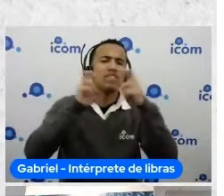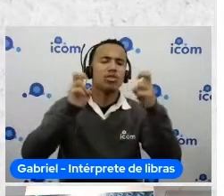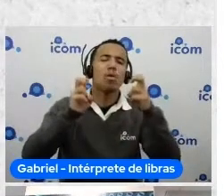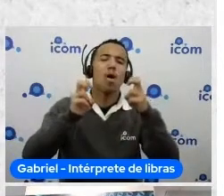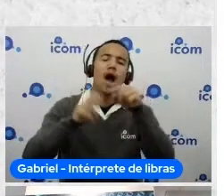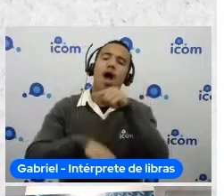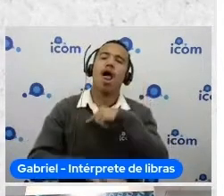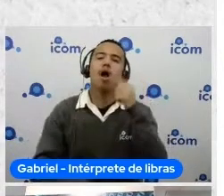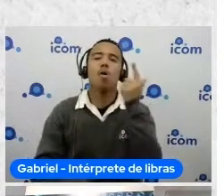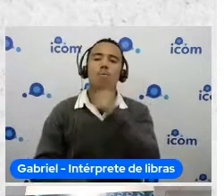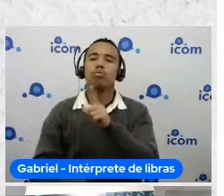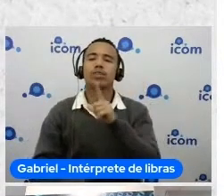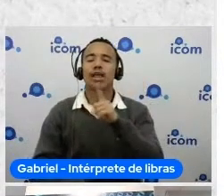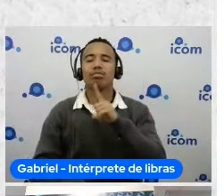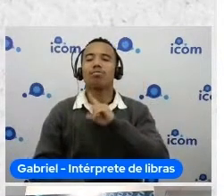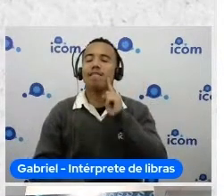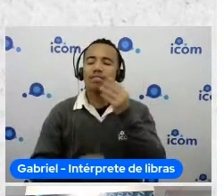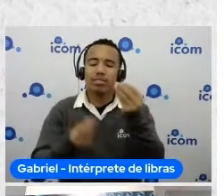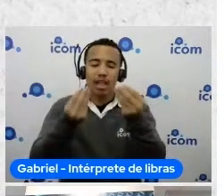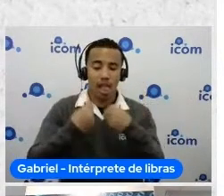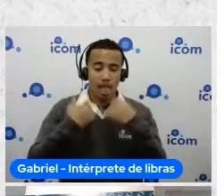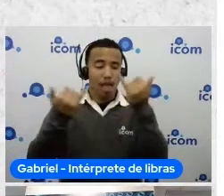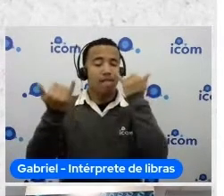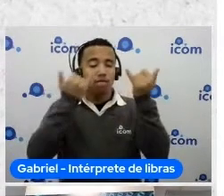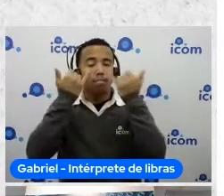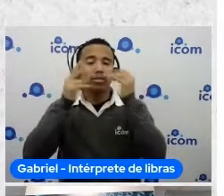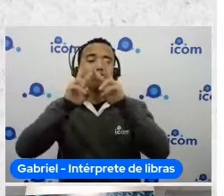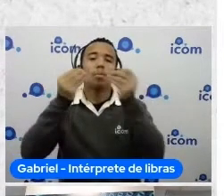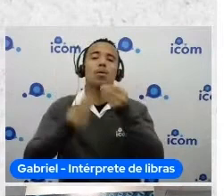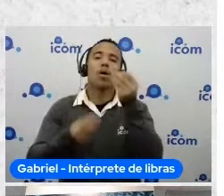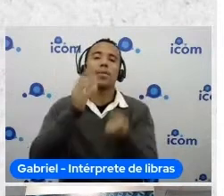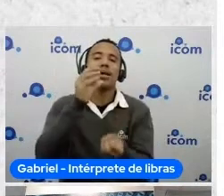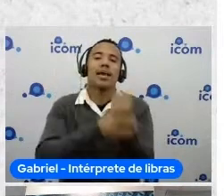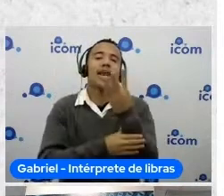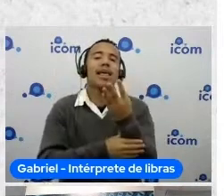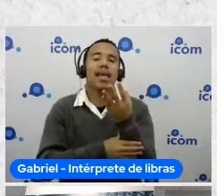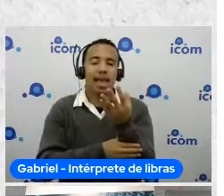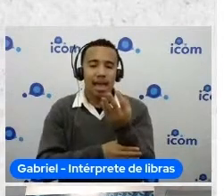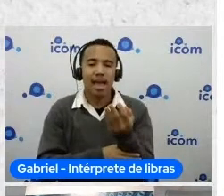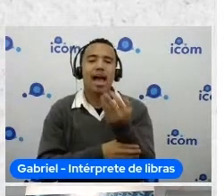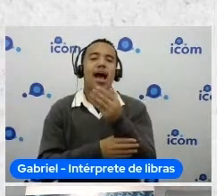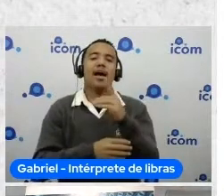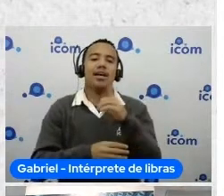conseguindo obter dados que irão nos ajudar a criar histórico de amplitude X condição do